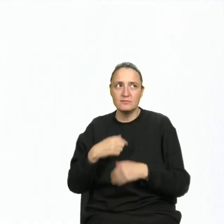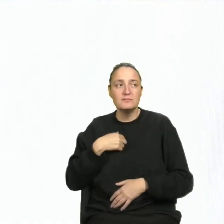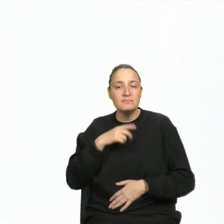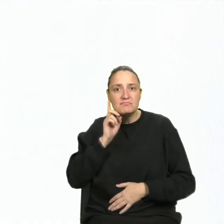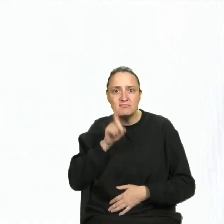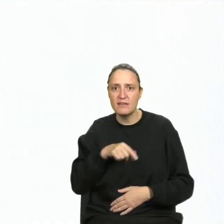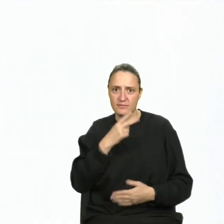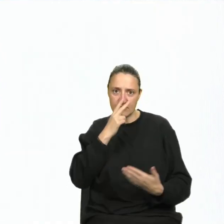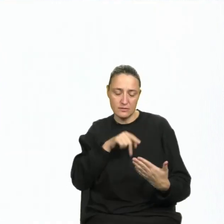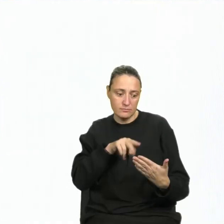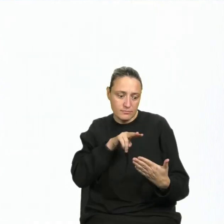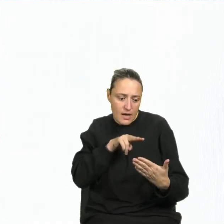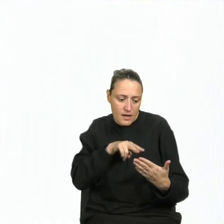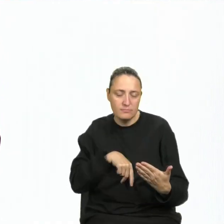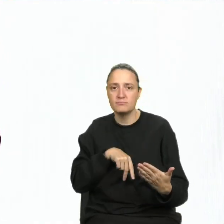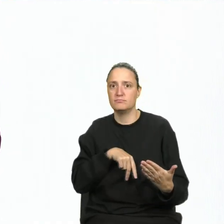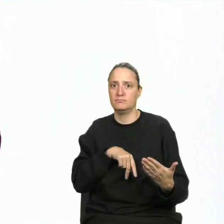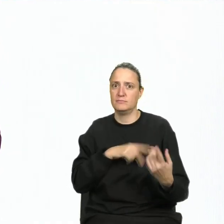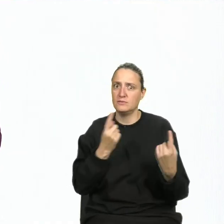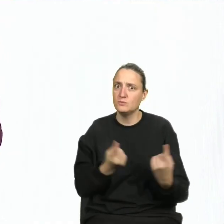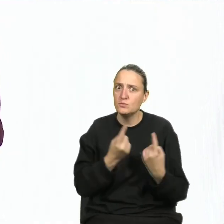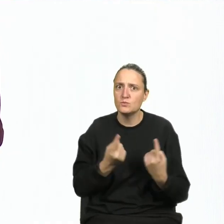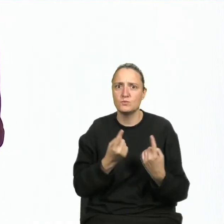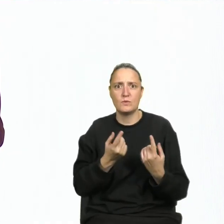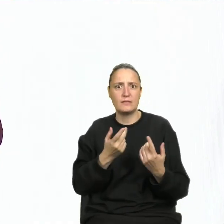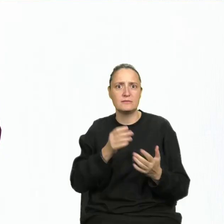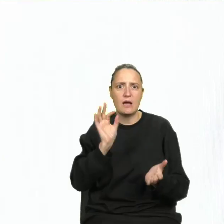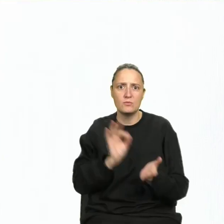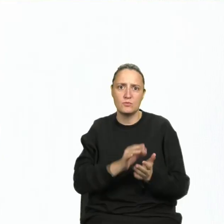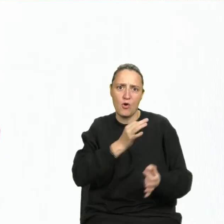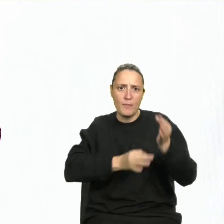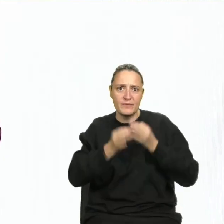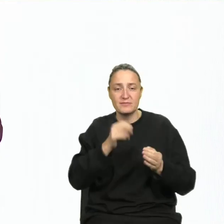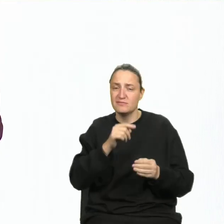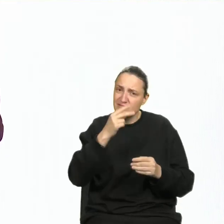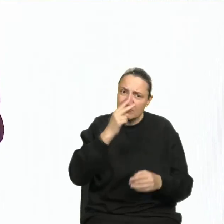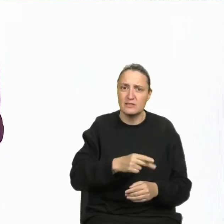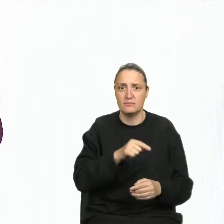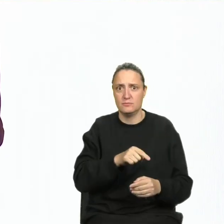te sprawy i tutaj się pojawił też bardzo ważny wątek, mikropotwierdzeń na przykład i znowu Europass jako narzędzie,